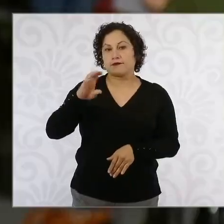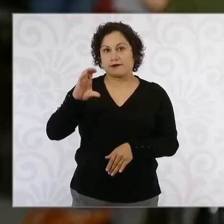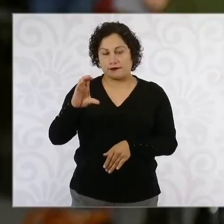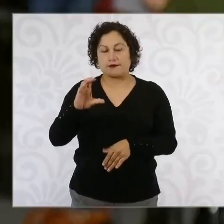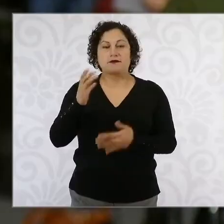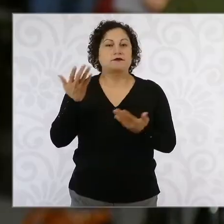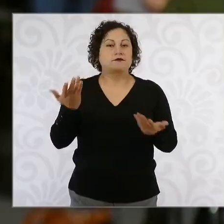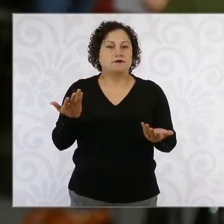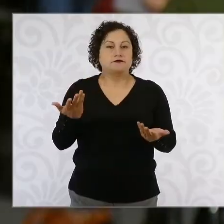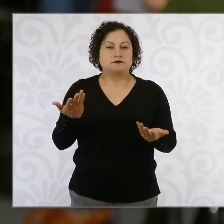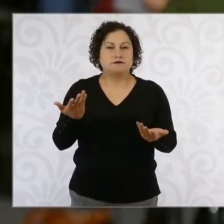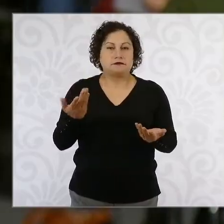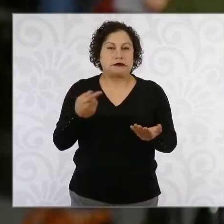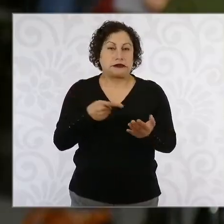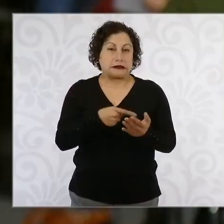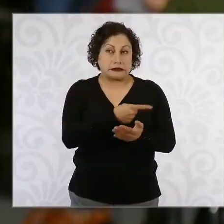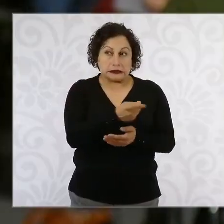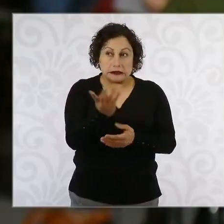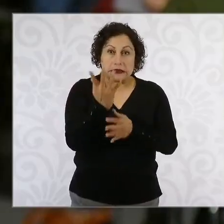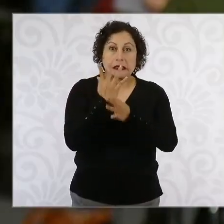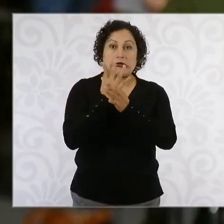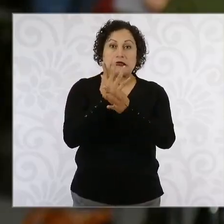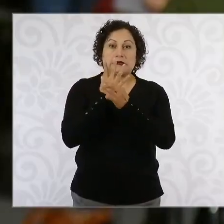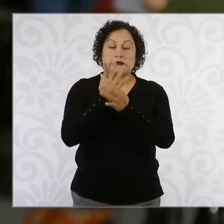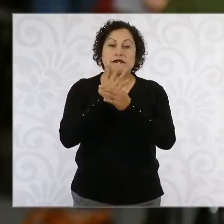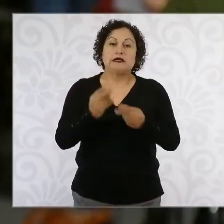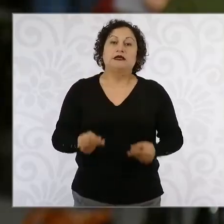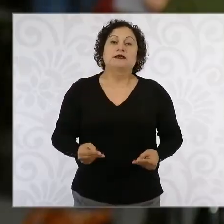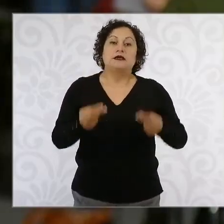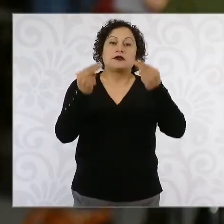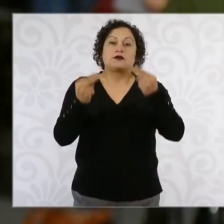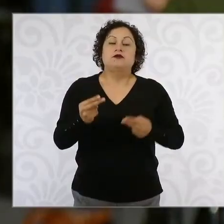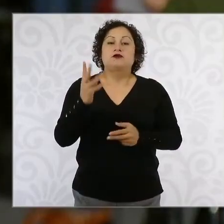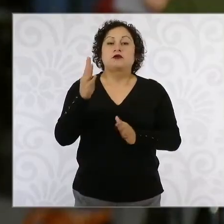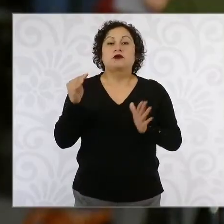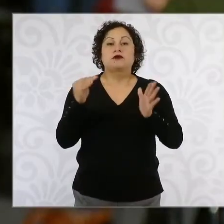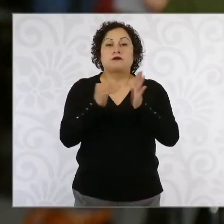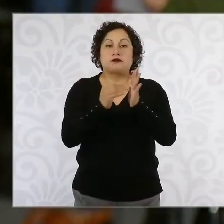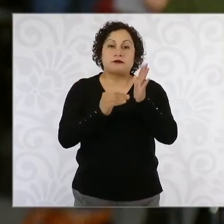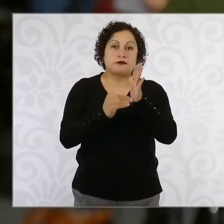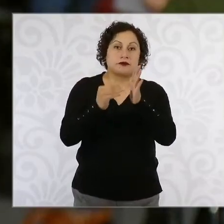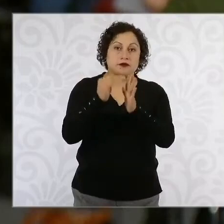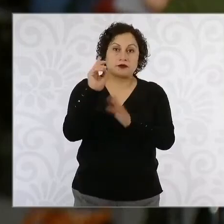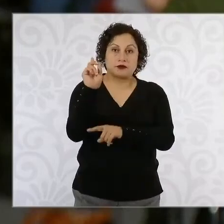un negocio anual de más de 4000 millones de dólares para Estados Unidos y canad Canadá un